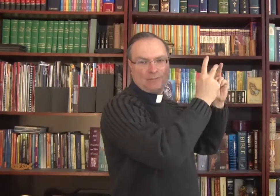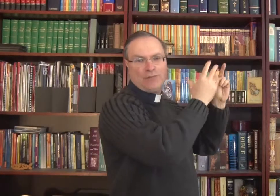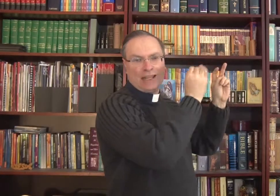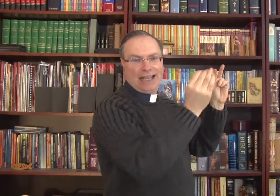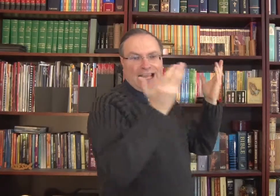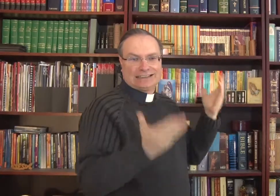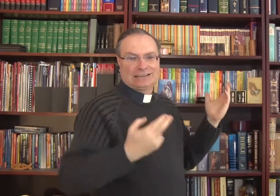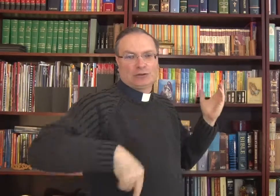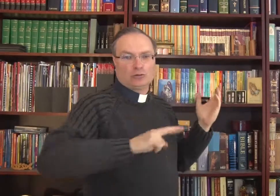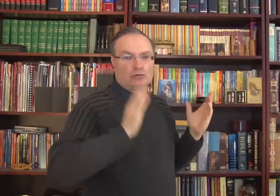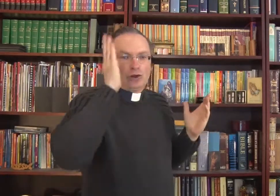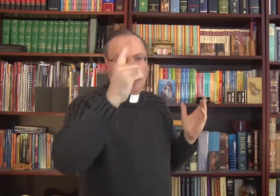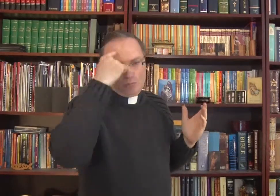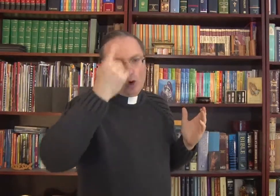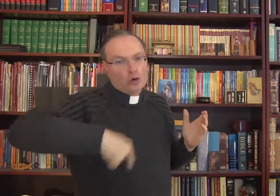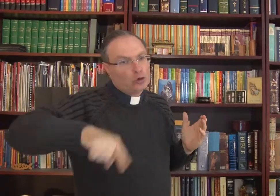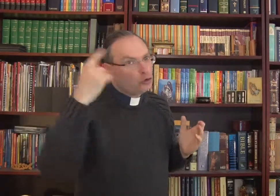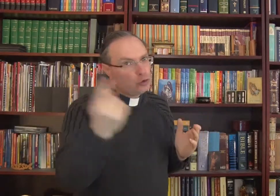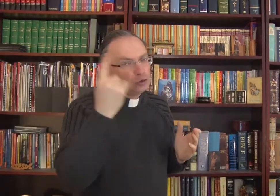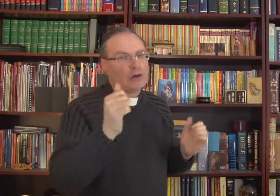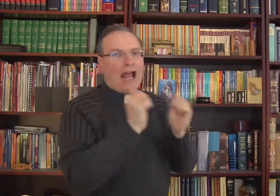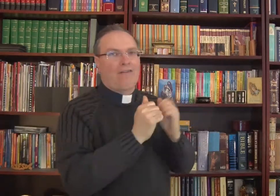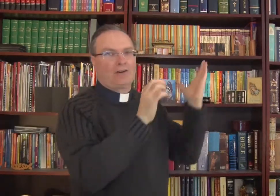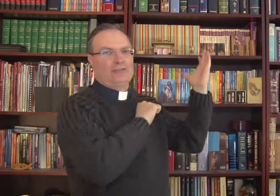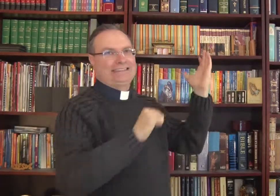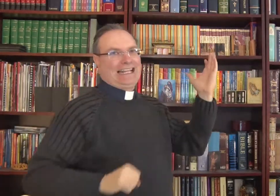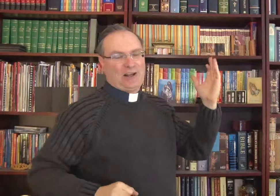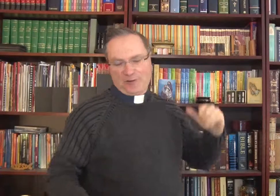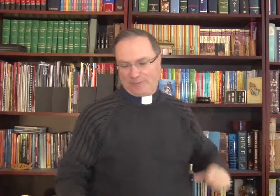et ainsi nous serons toujours avec le Seigneur.»